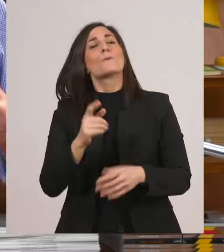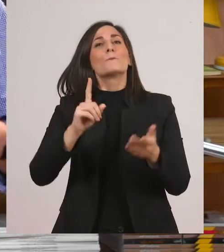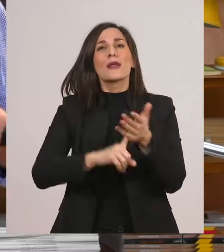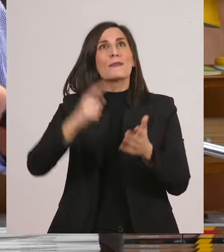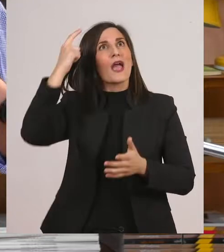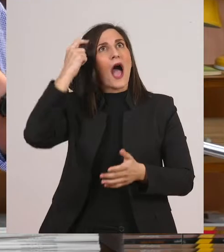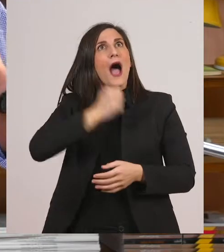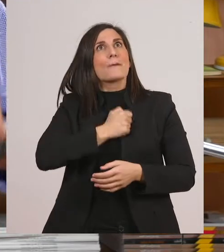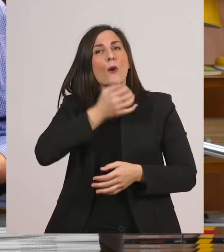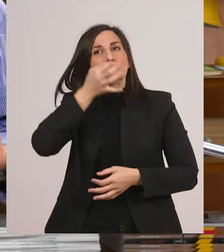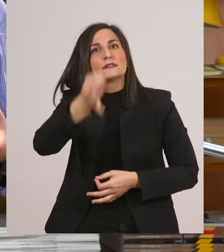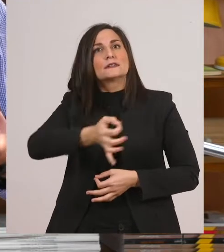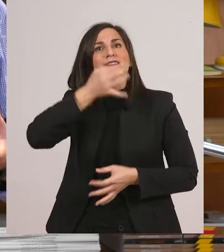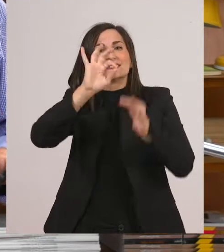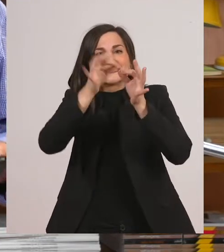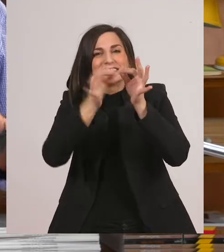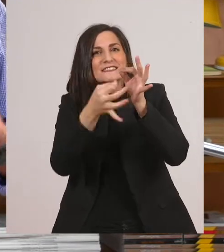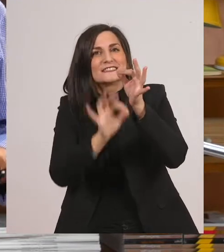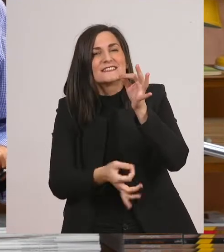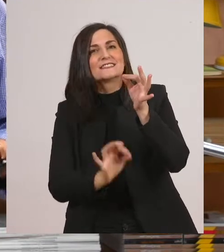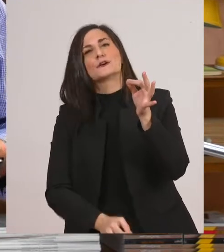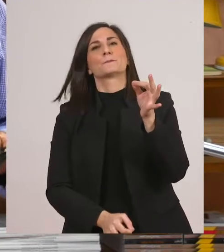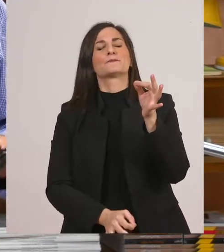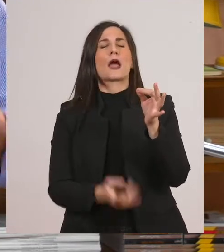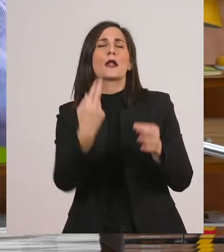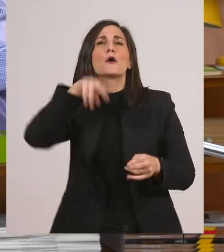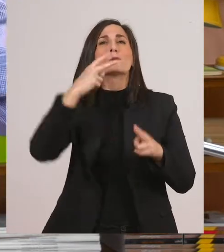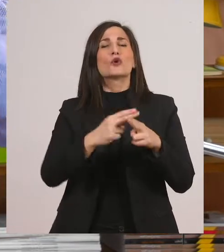Πρέπει να αναλύσω αυτή μου την άποψη. Και κυρίως -και πάνω από όλα- πρέπει να την υπερασπιστώ.